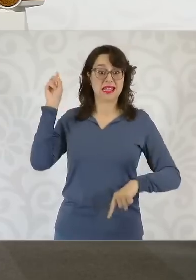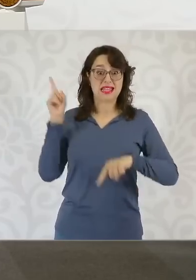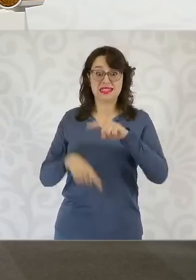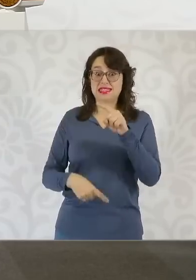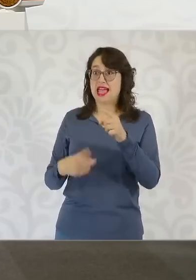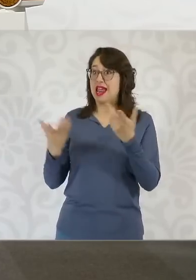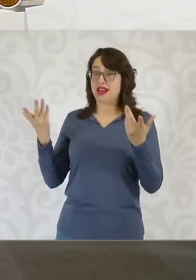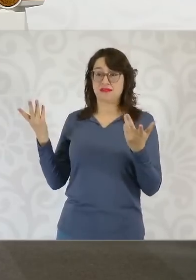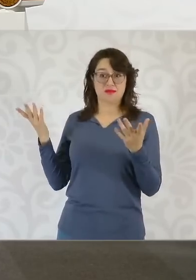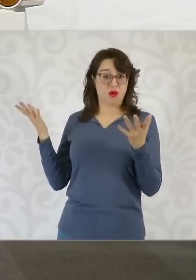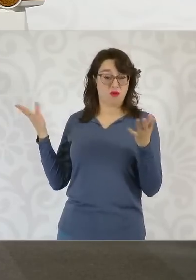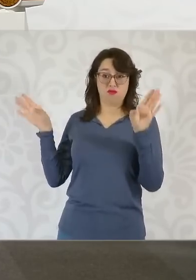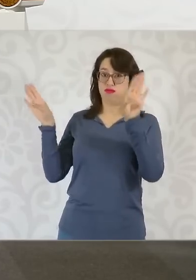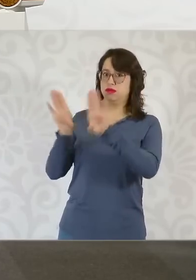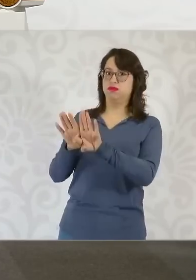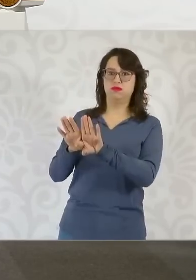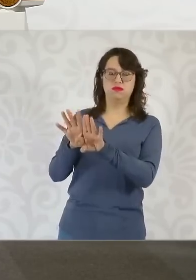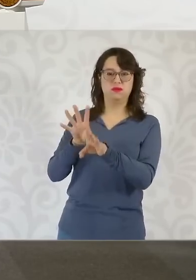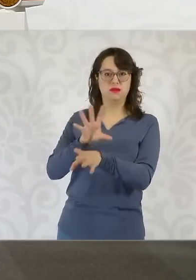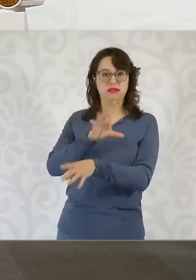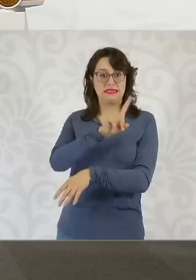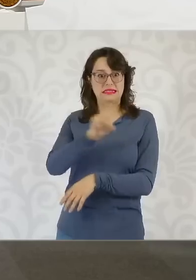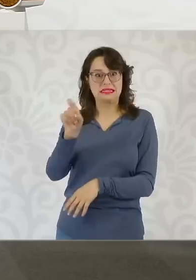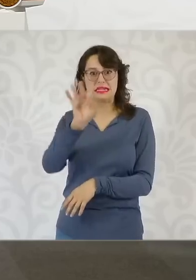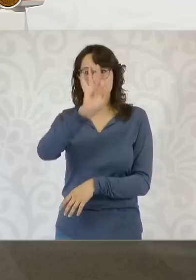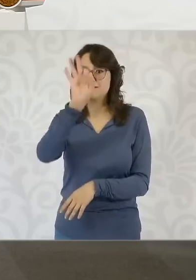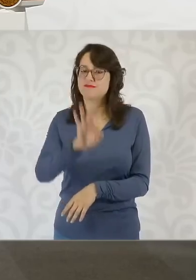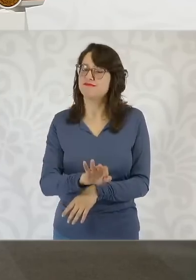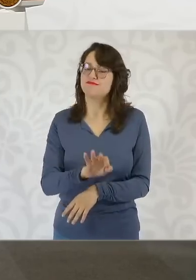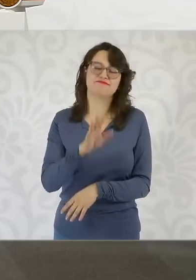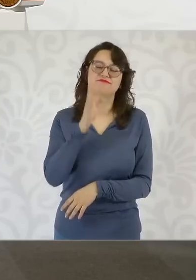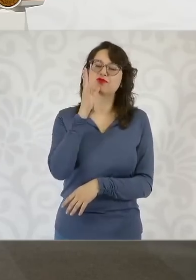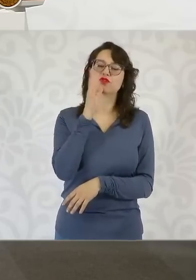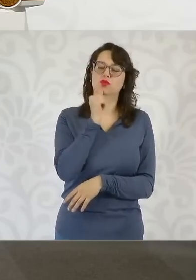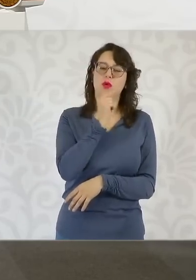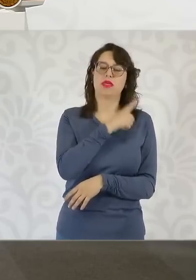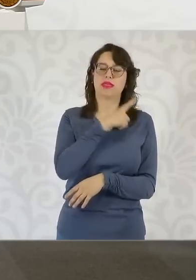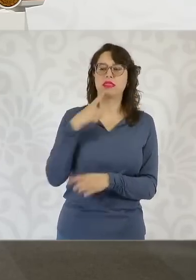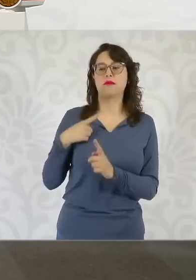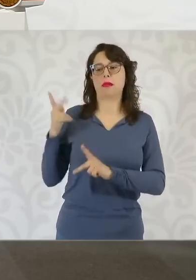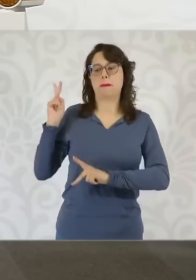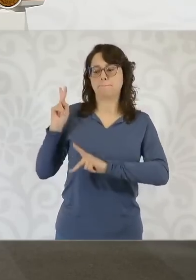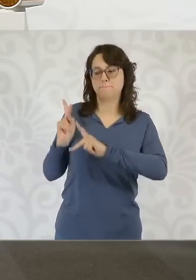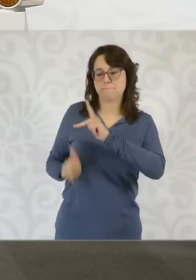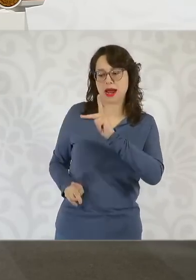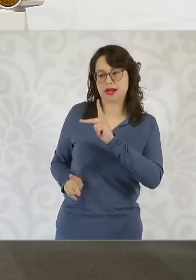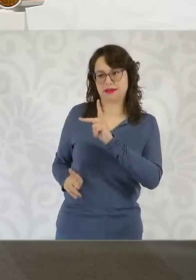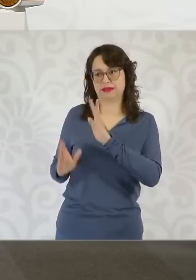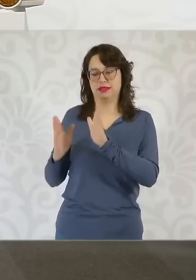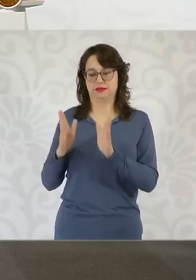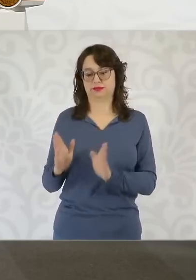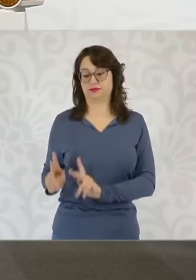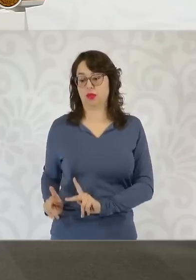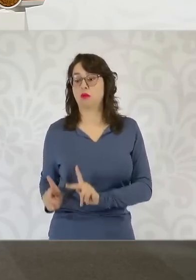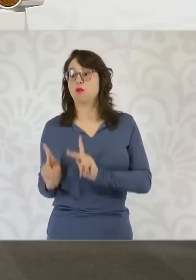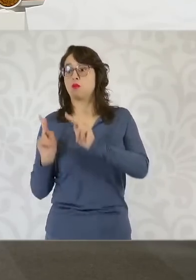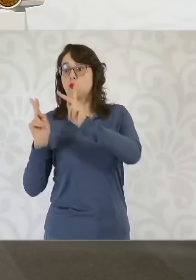necesitamos eh estar operando con el puente que está actualmente demoler uno de el que está